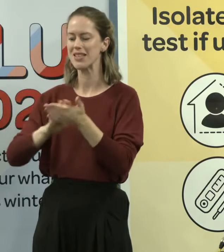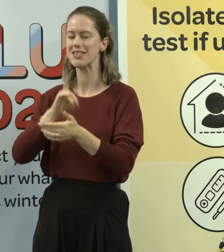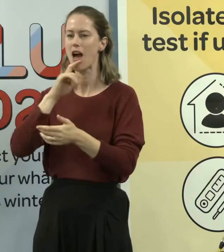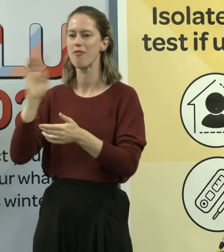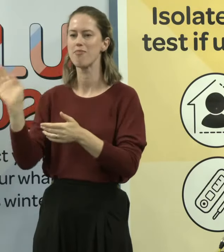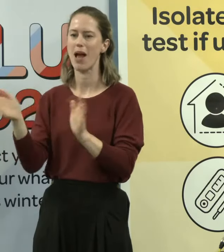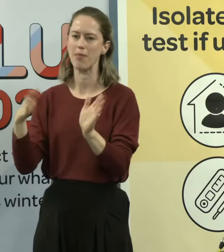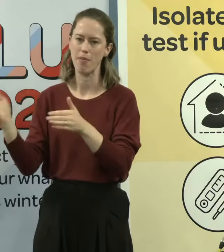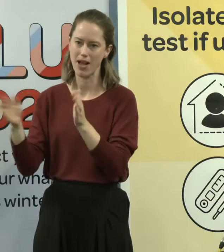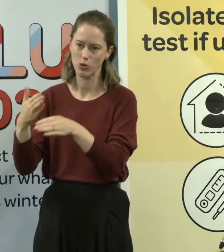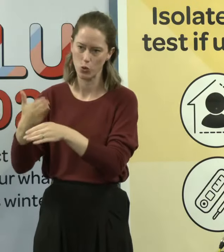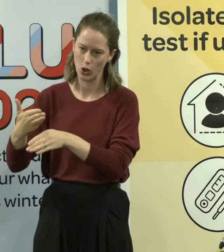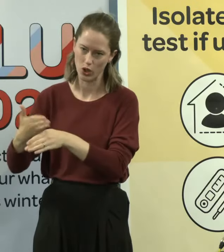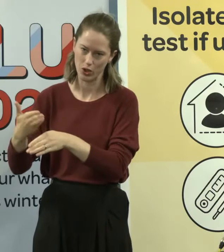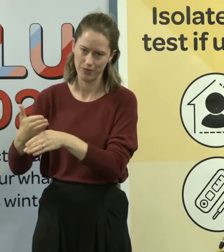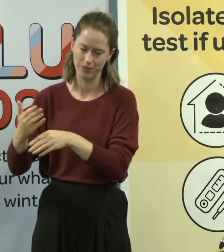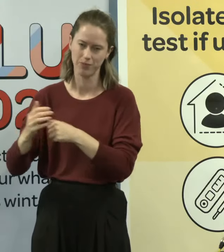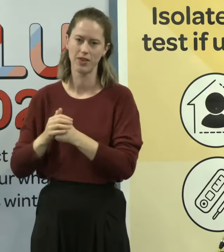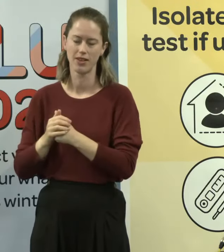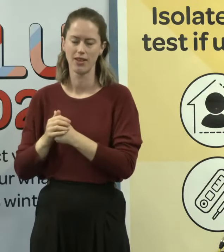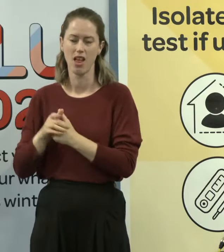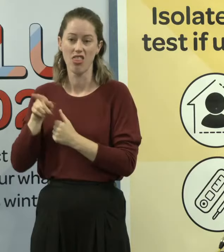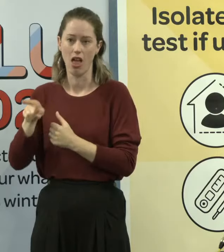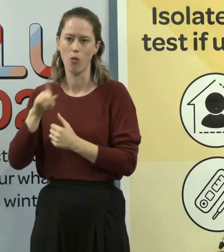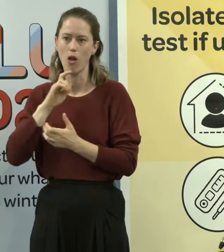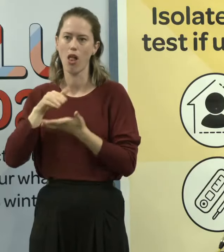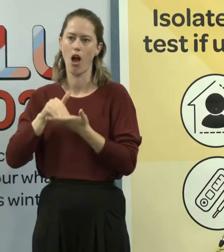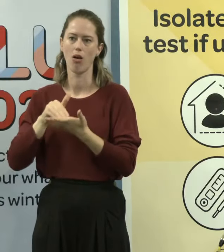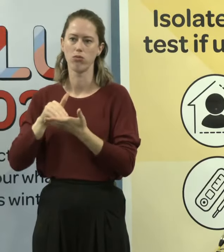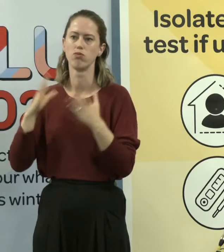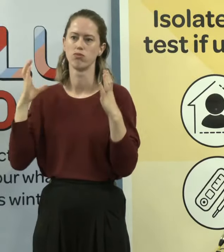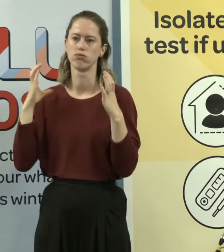a ratou ano, na te mea katoa he